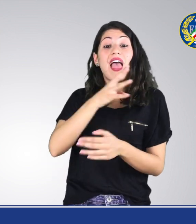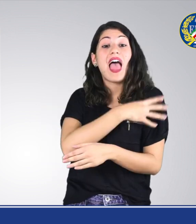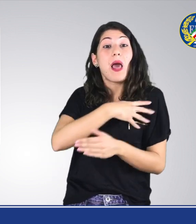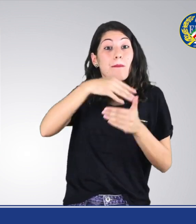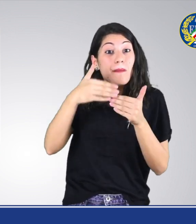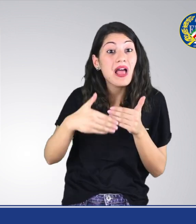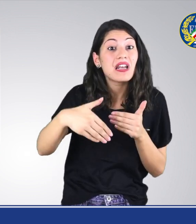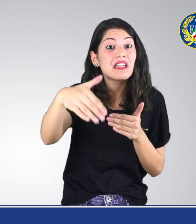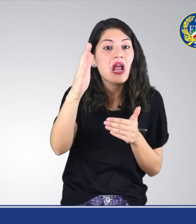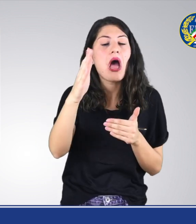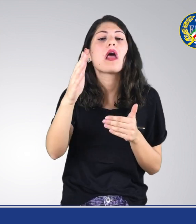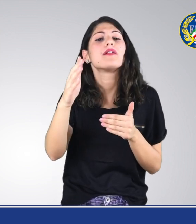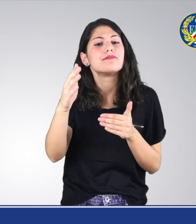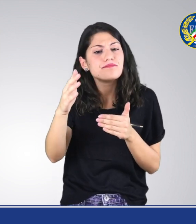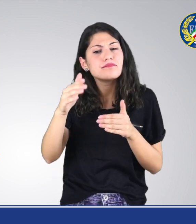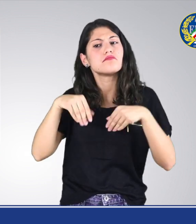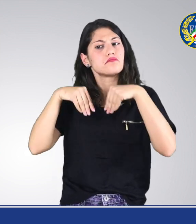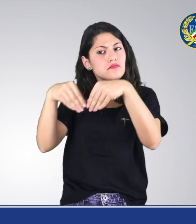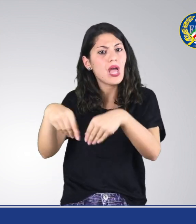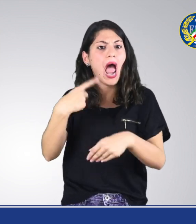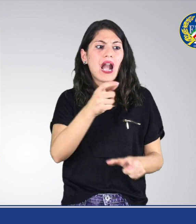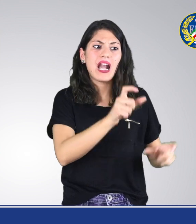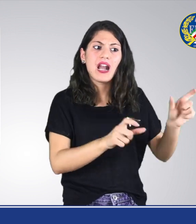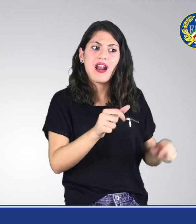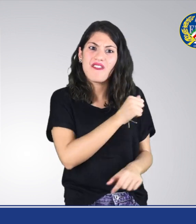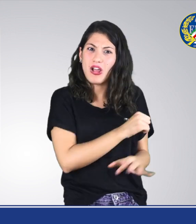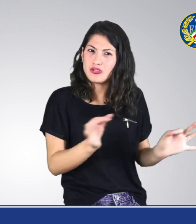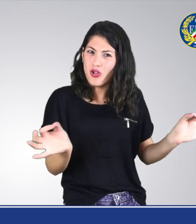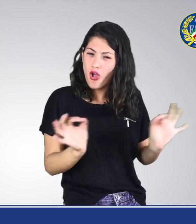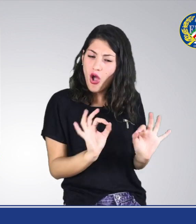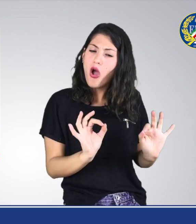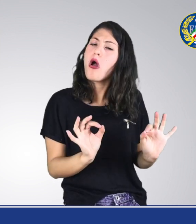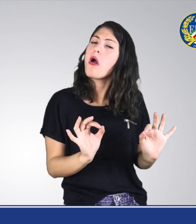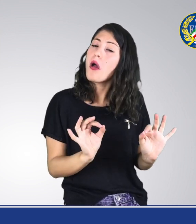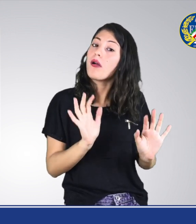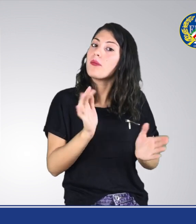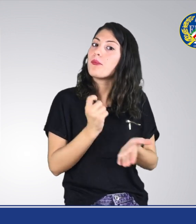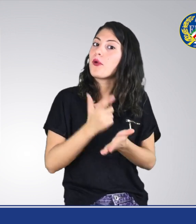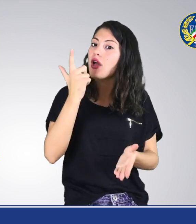Dalla scuola elementare in poi i bambini possono accedere a scuola anche se non vaccinati